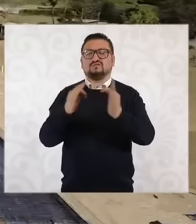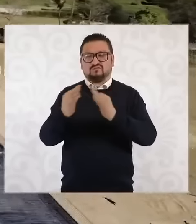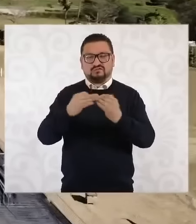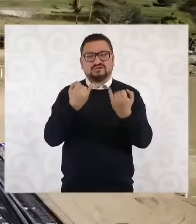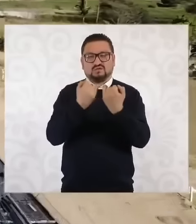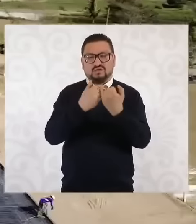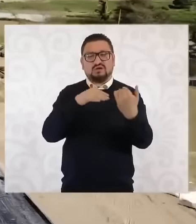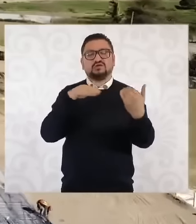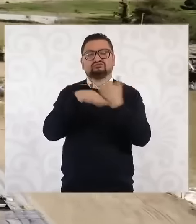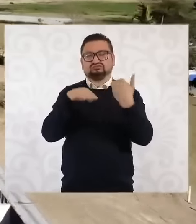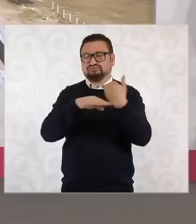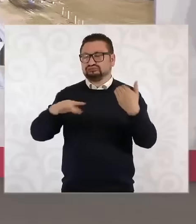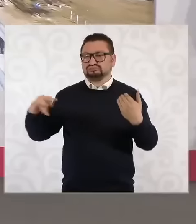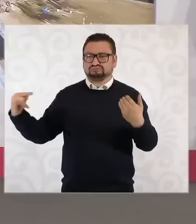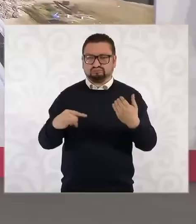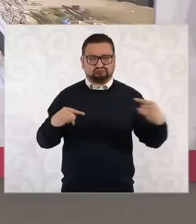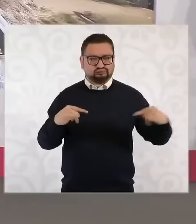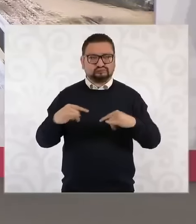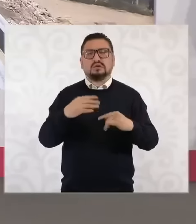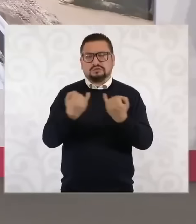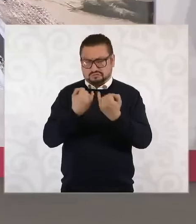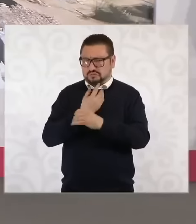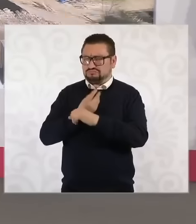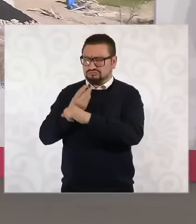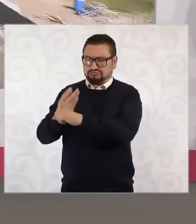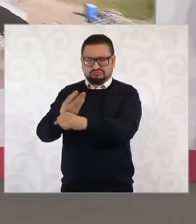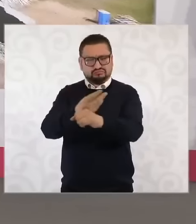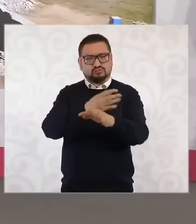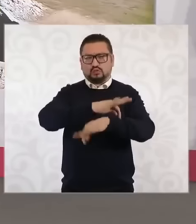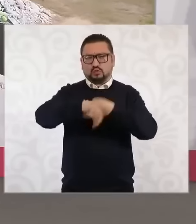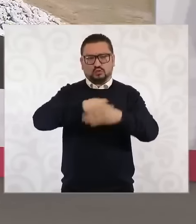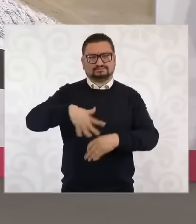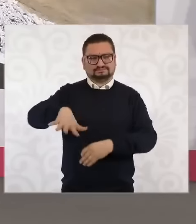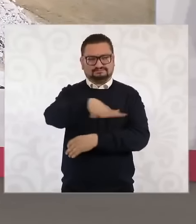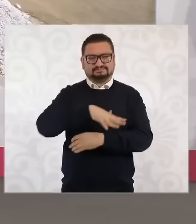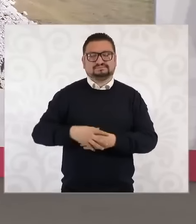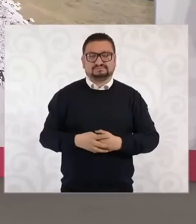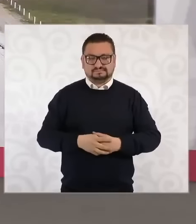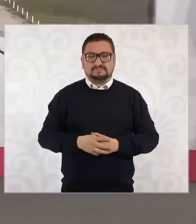que conectan con el puente. Entonces, eso también ya está en proceso de ejecución. Como ven, pues